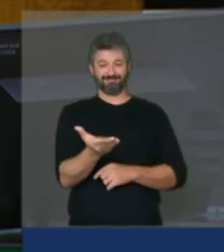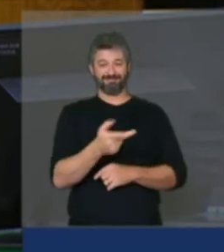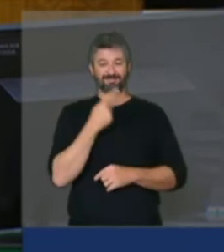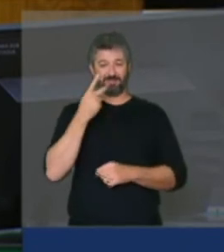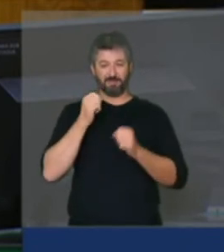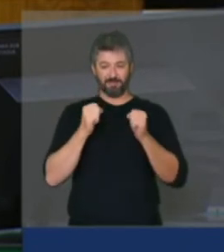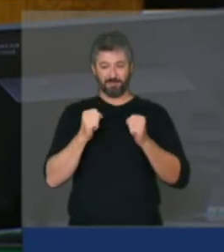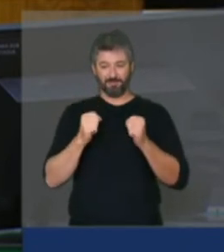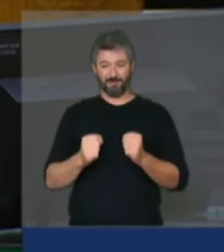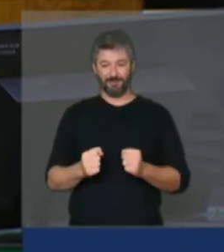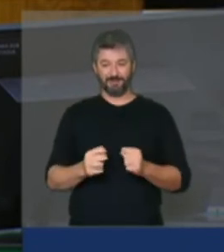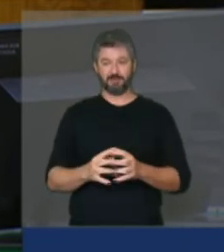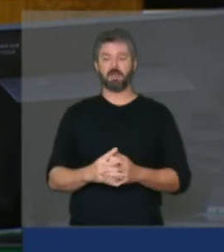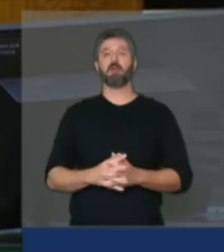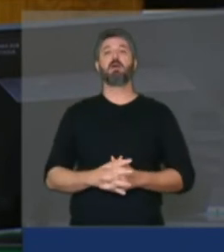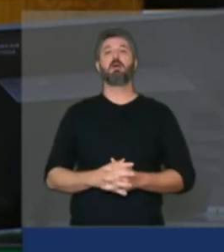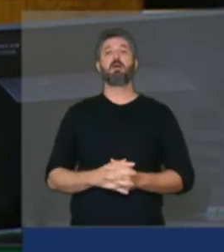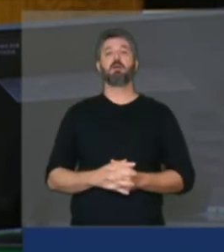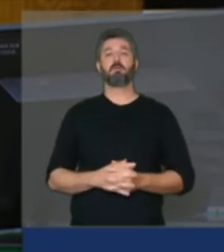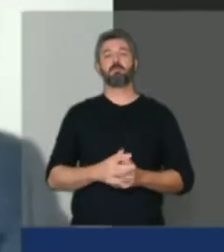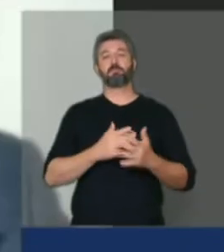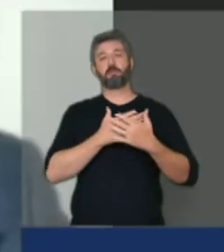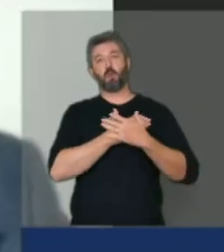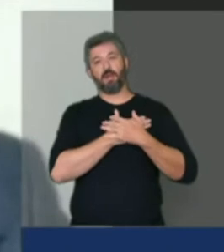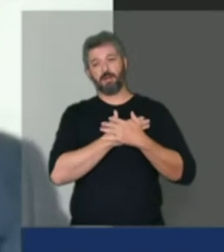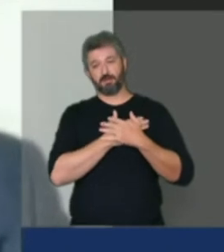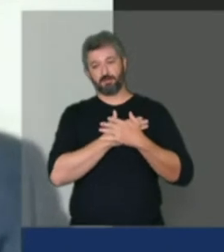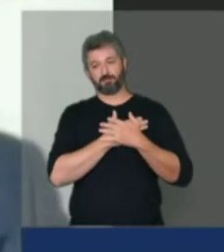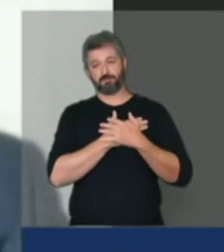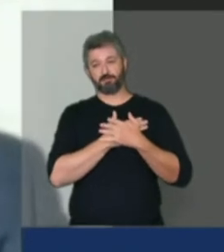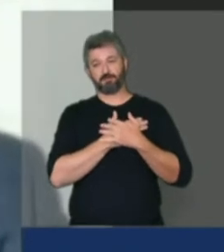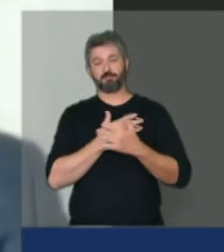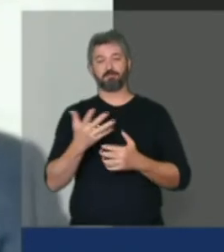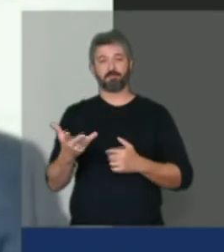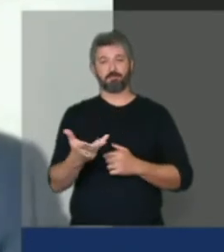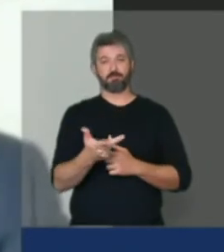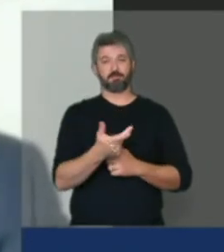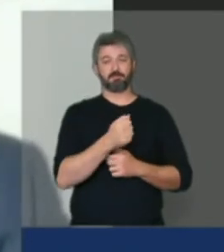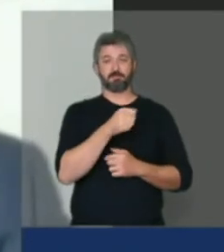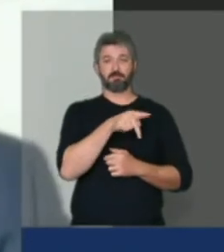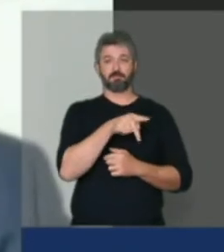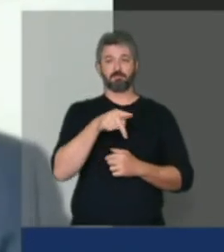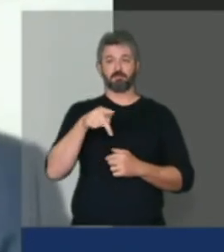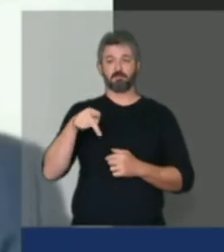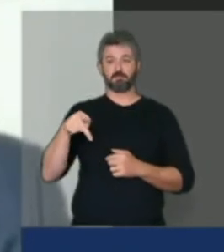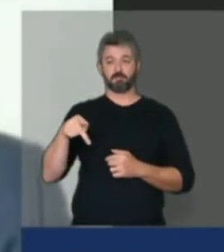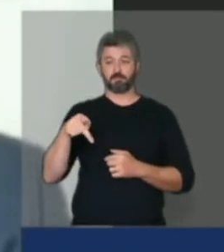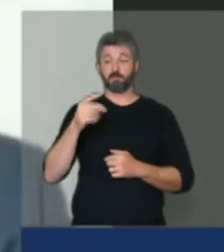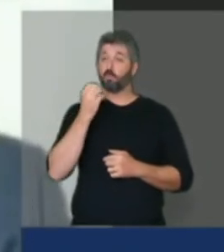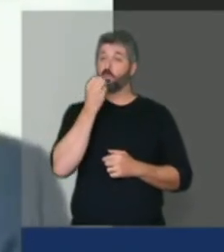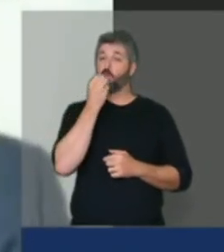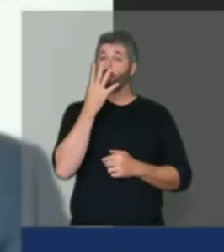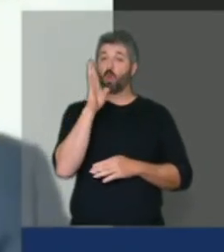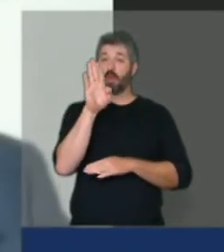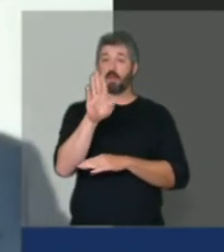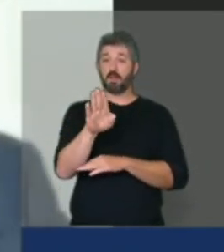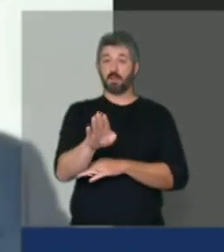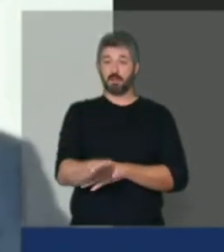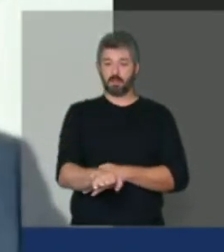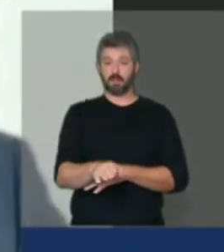V.EXA. A PALAVRA DEPUTADO ELI. -- [DEPUTADO]: MEU QUERIDO GRANDE PRESIDENTE, UMA BOA TARDE EM NOME DO NOSSO REI